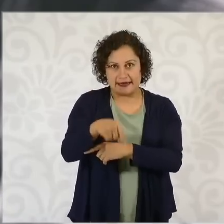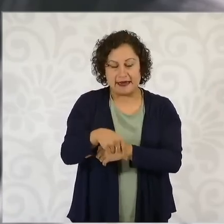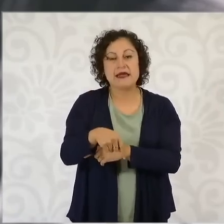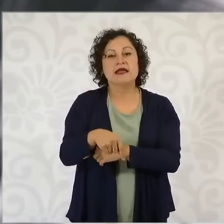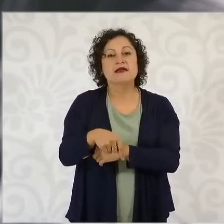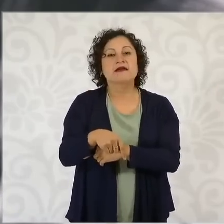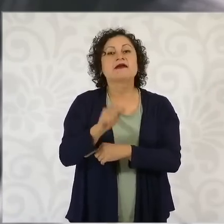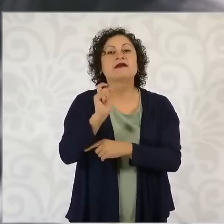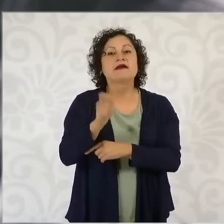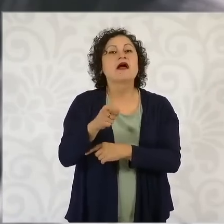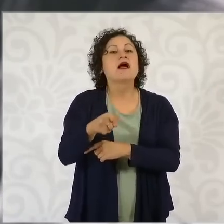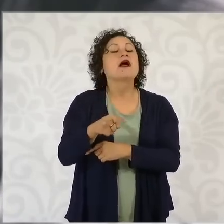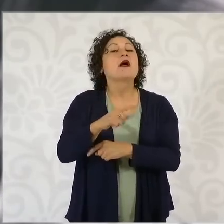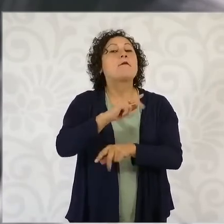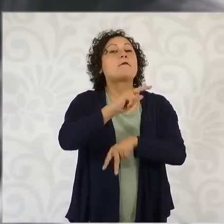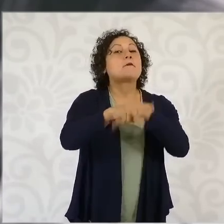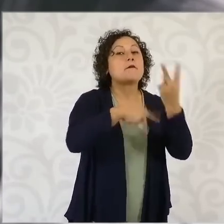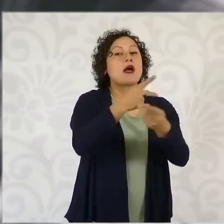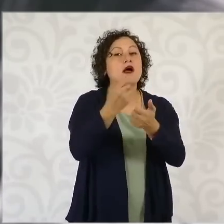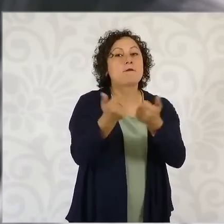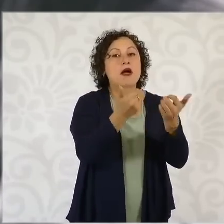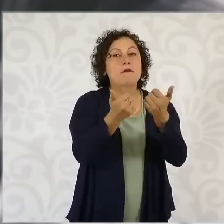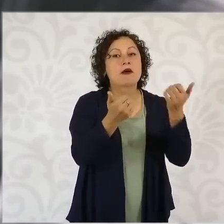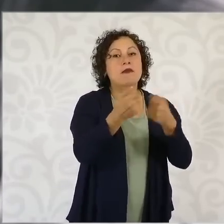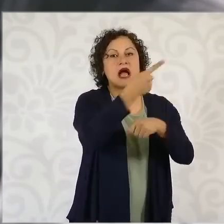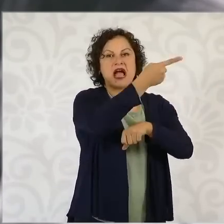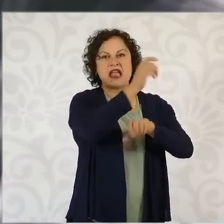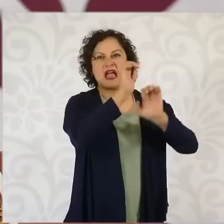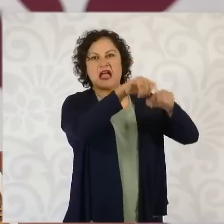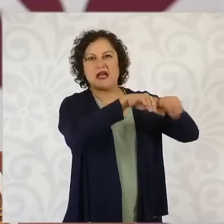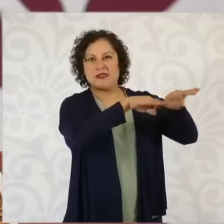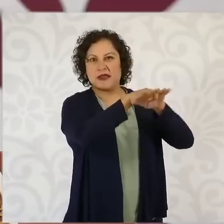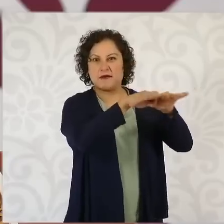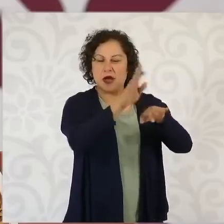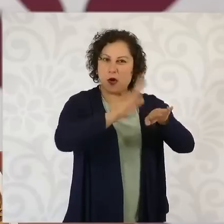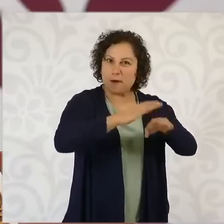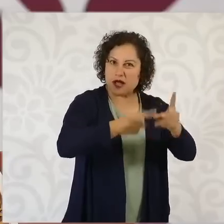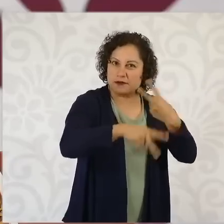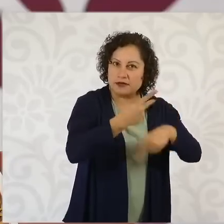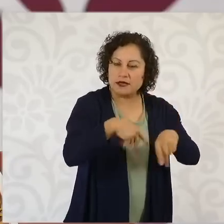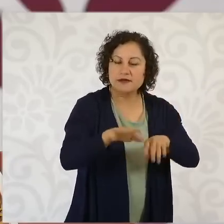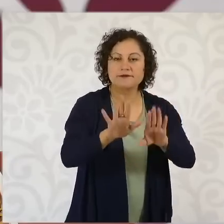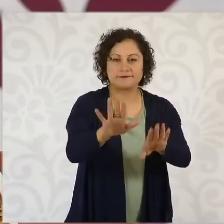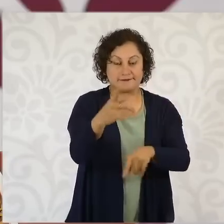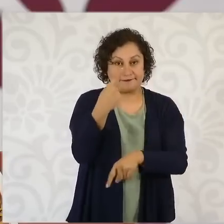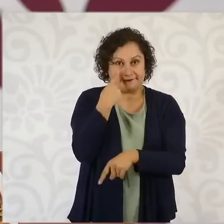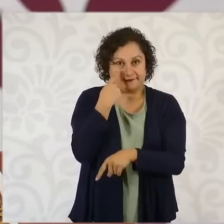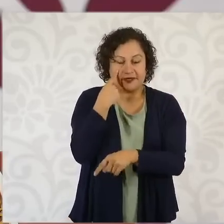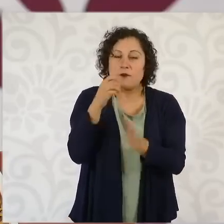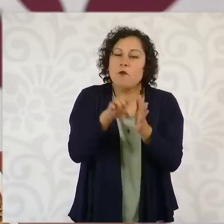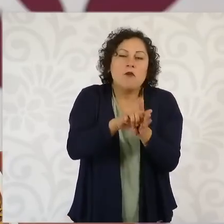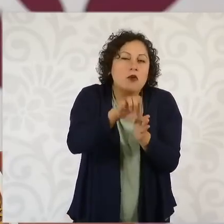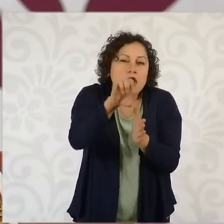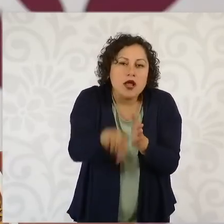la integración productiva que hay Porque no es que aquí se fabrique todo un coche sino